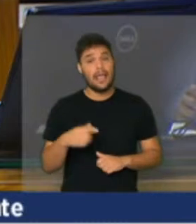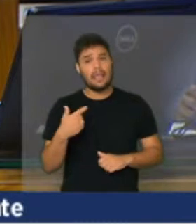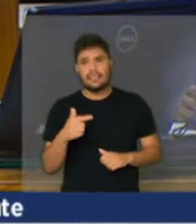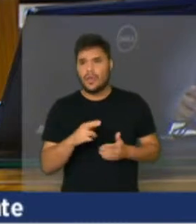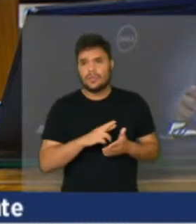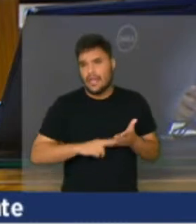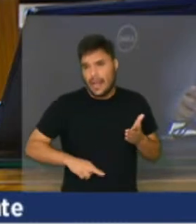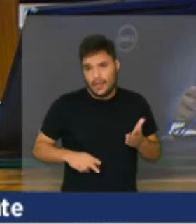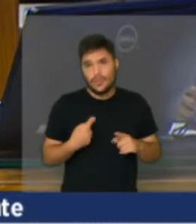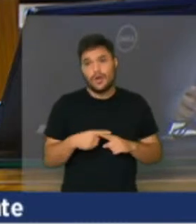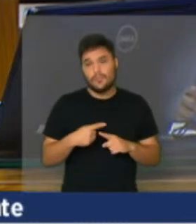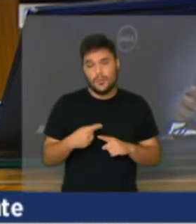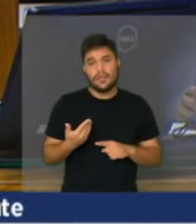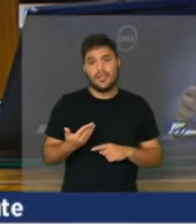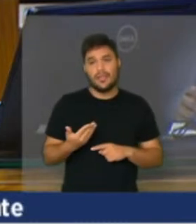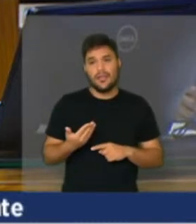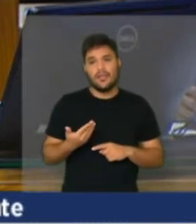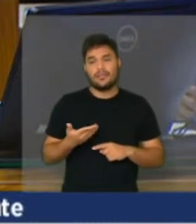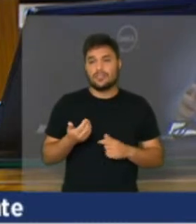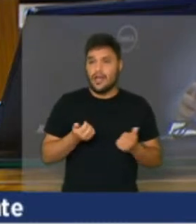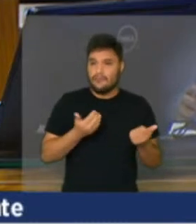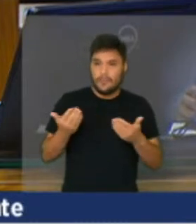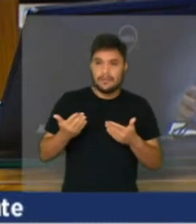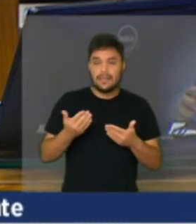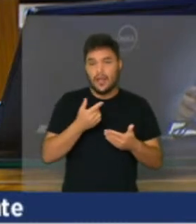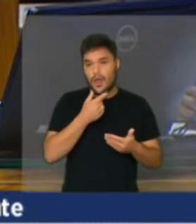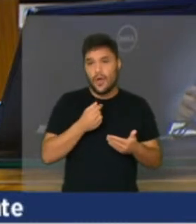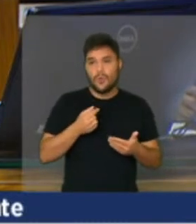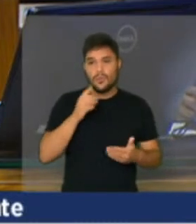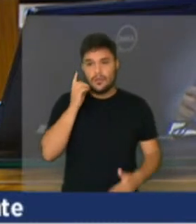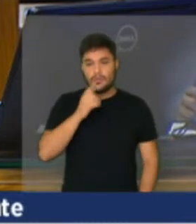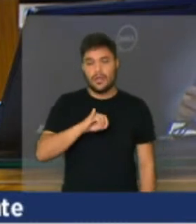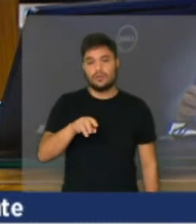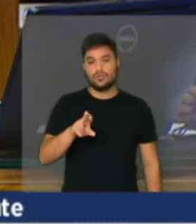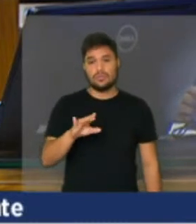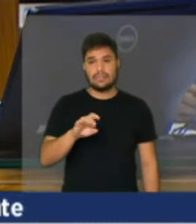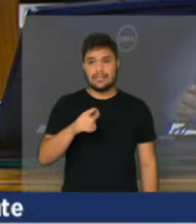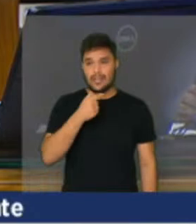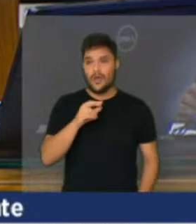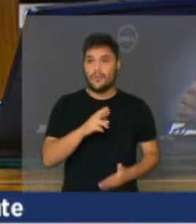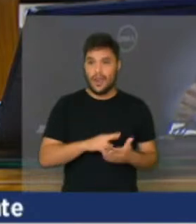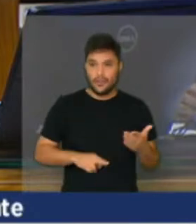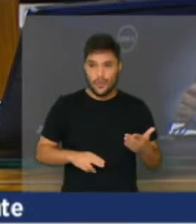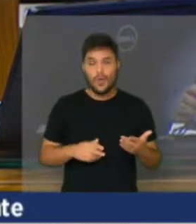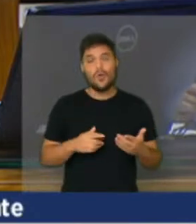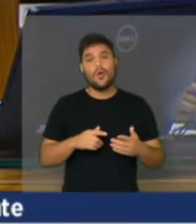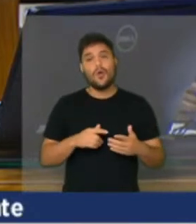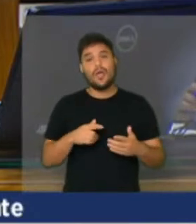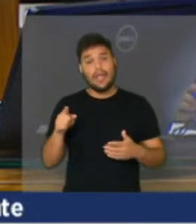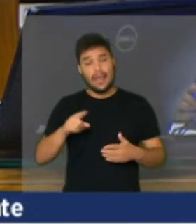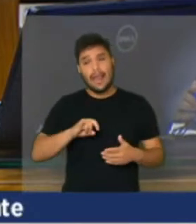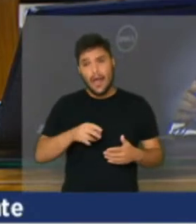JÚLIO CÀSAR QUE É O RELATOR E... E ELE APROVEITOU PARA... PARA RELEMBRAR O RELATÓRIO E... E MUITO BEM FUNDAMENTADO. ACHO QUE O QUE NOS DÁ A SEGURANÇA PARA A VOTAÇÃO